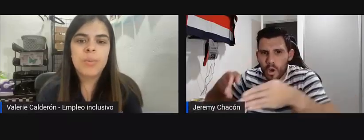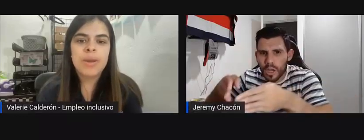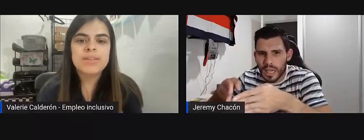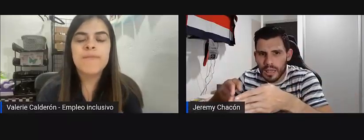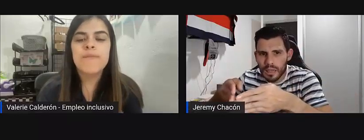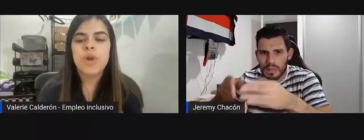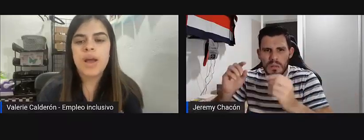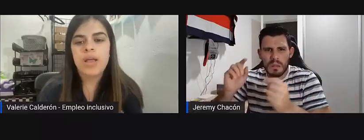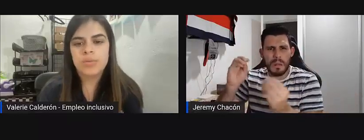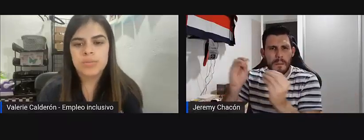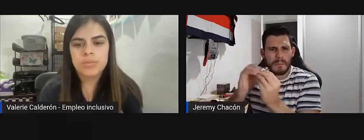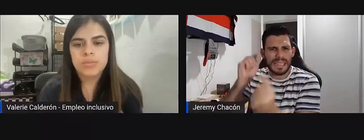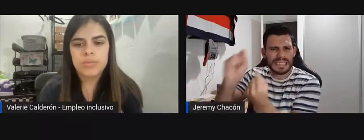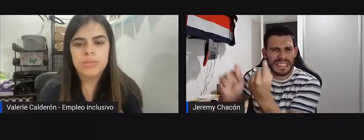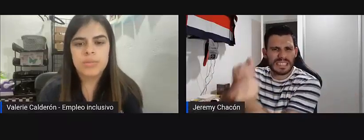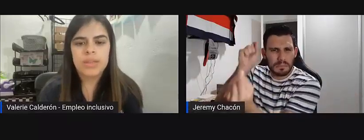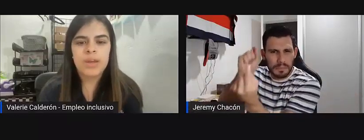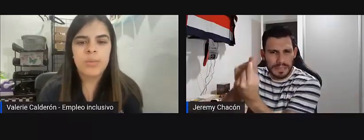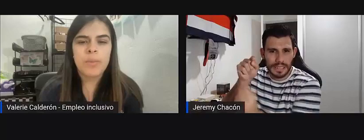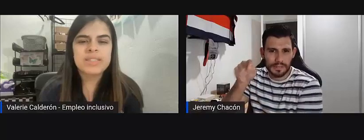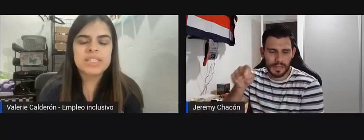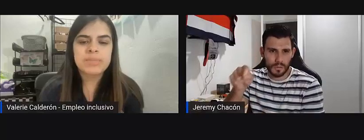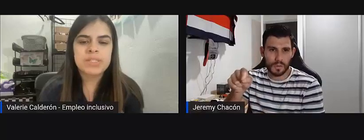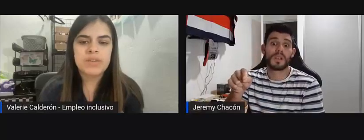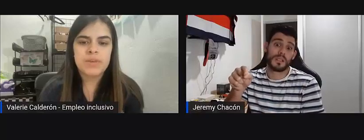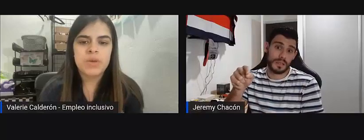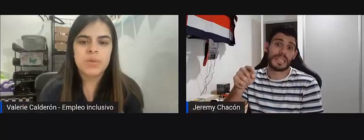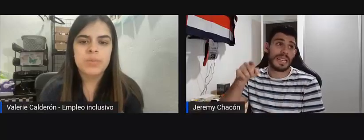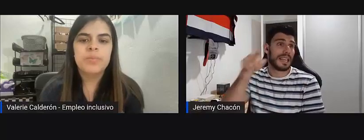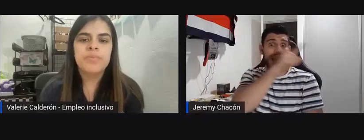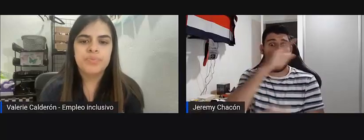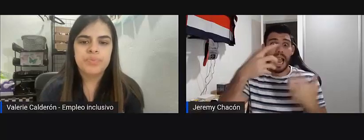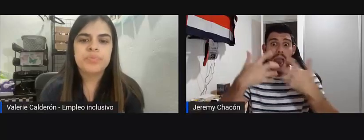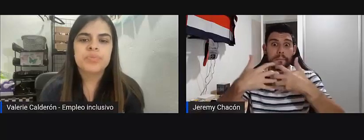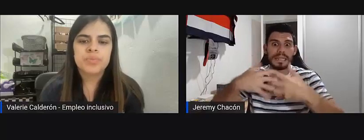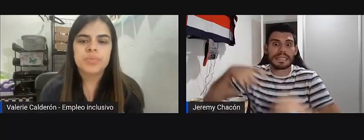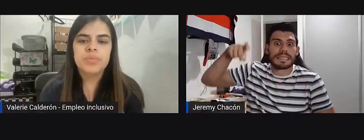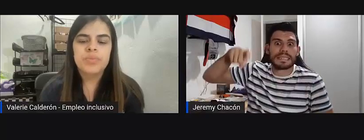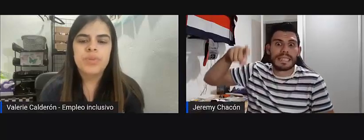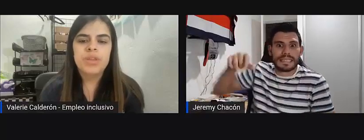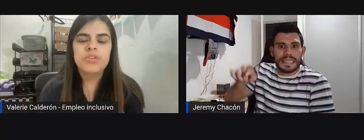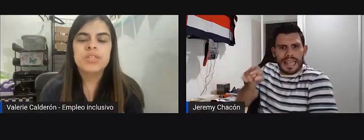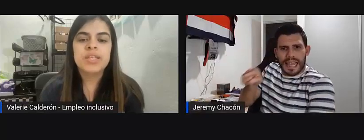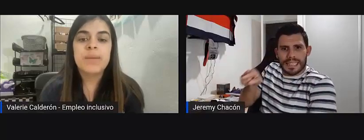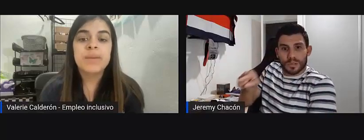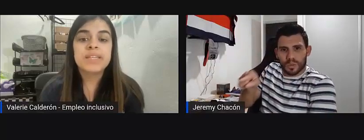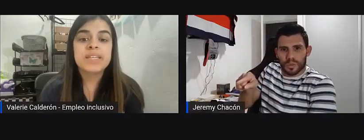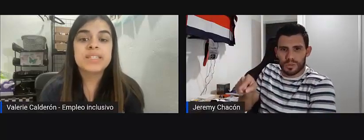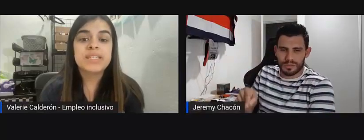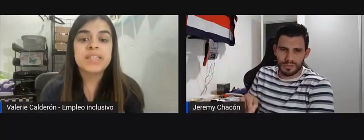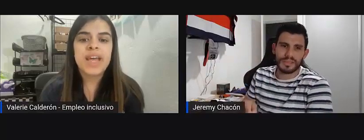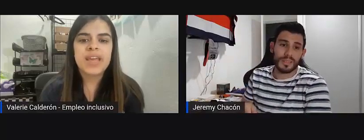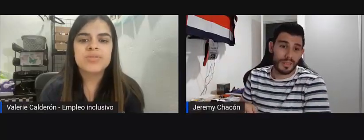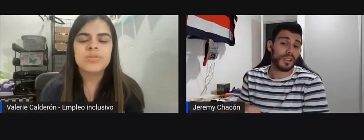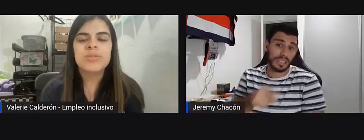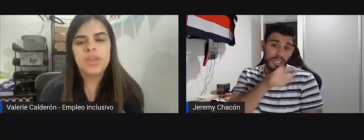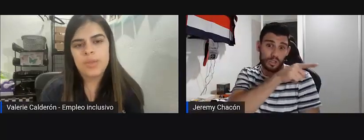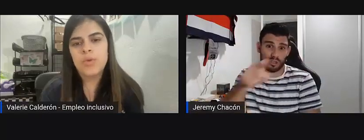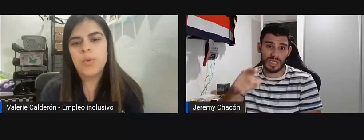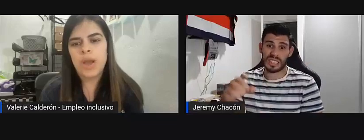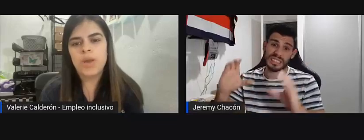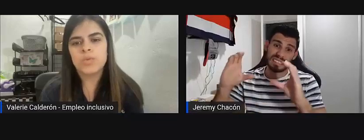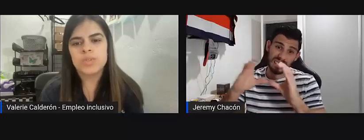más enfocado verdad como más específico Entonces si la empresa necesita eso pues lo van a buscar